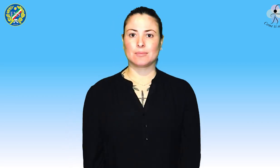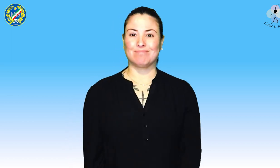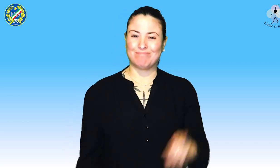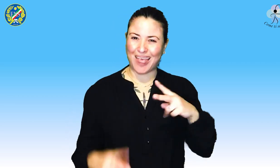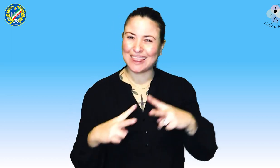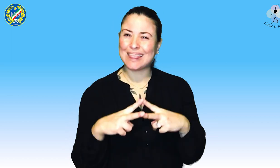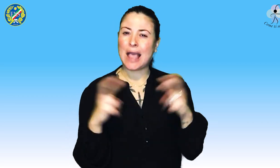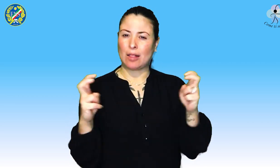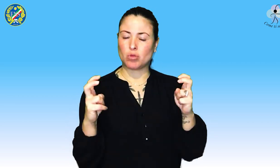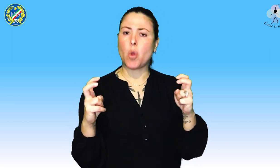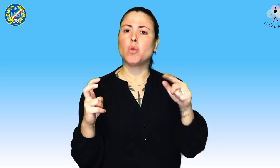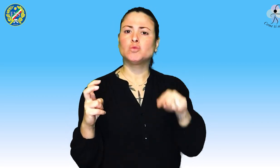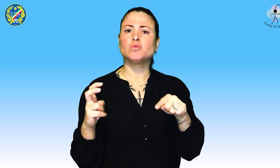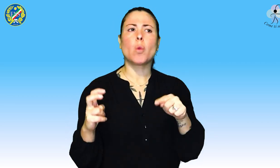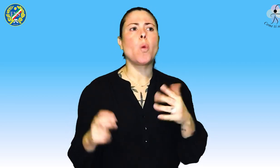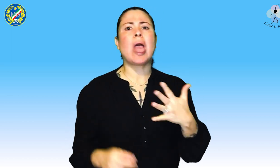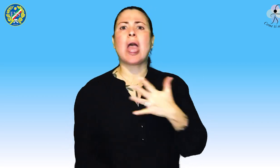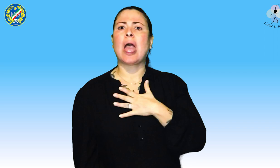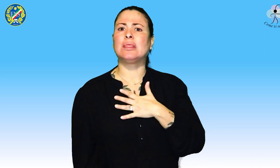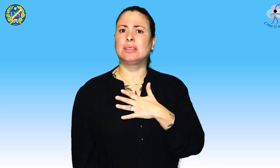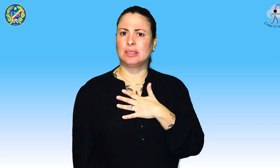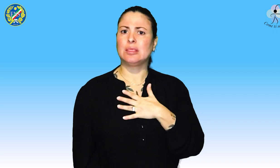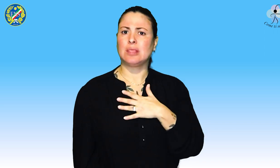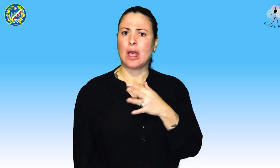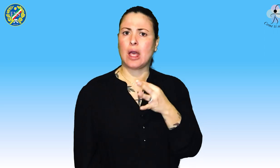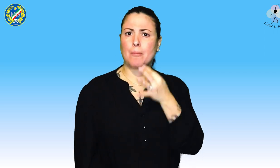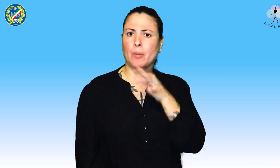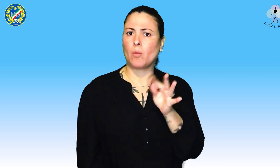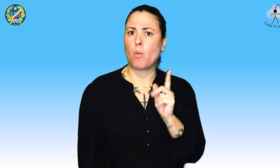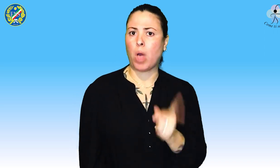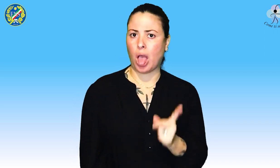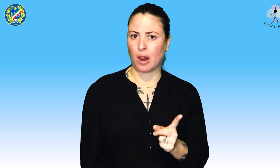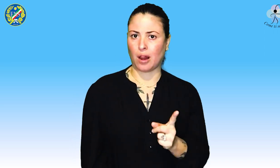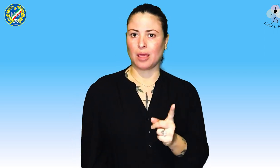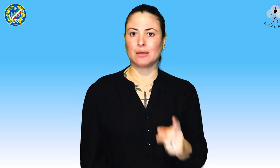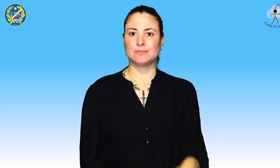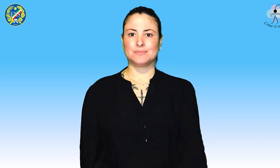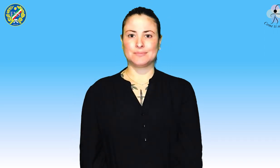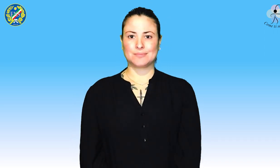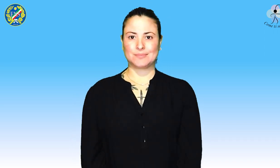a quale età sia possibile fare diagnosi,